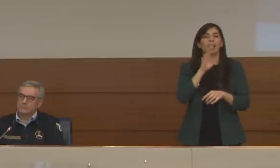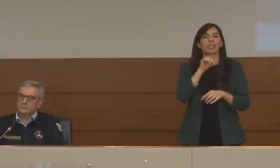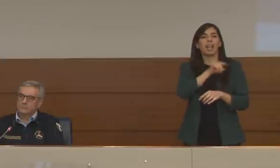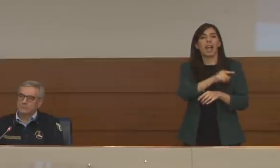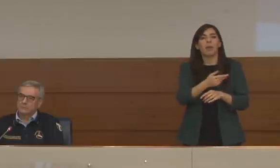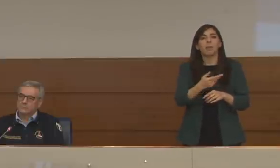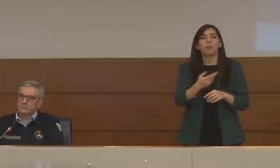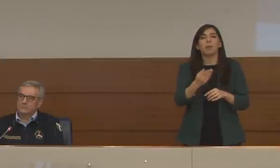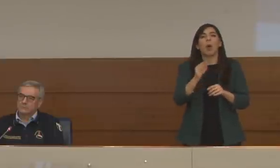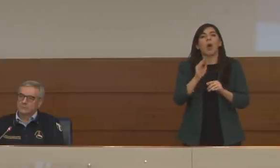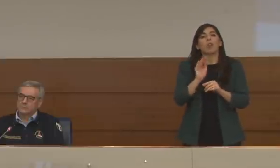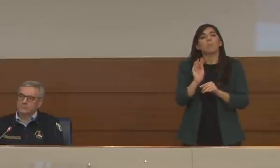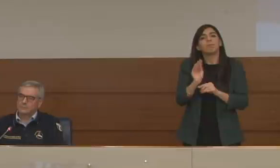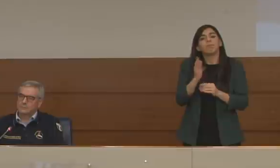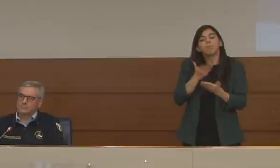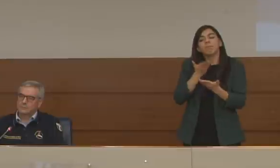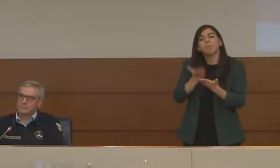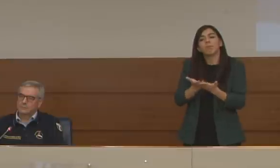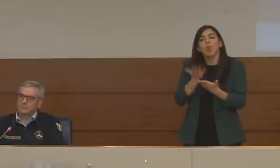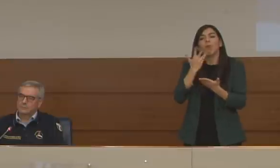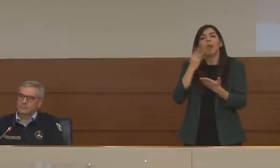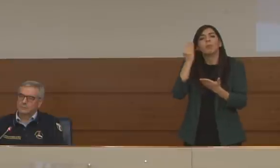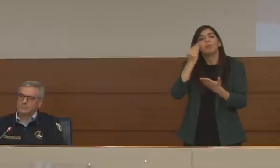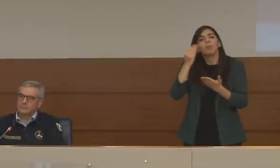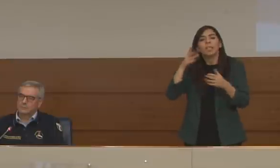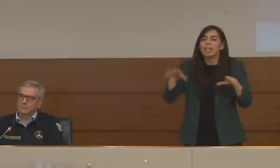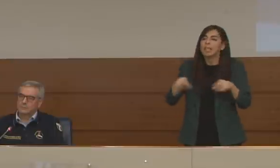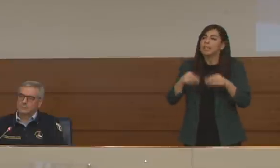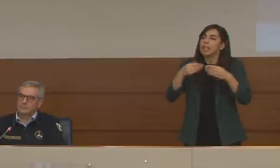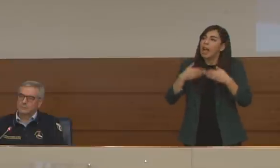cominciare a pensare anche ad aprire qualche piccola attività produttiva.